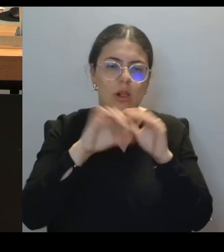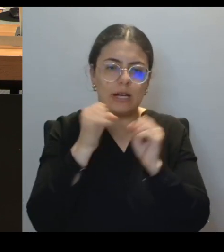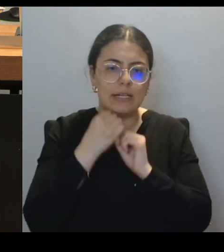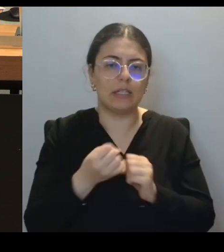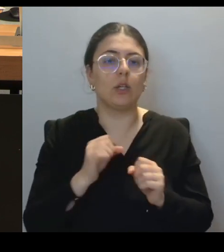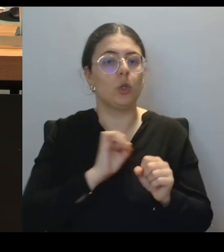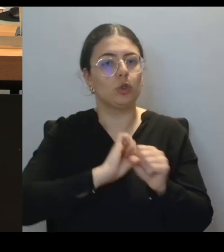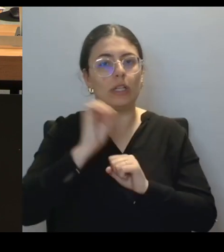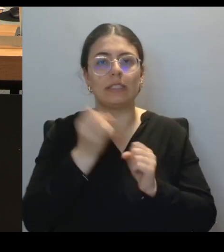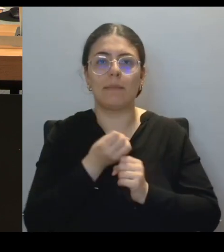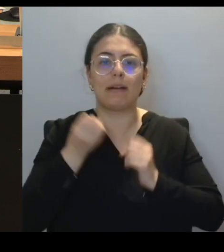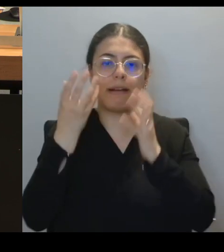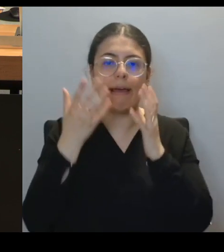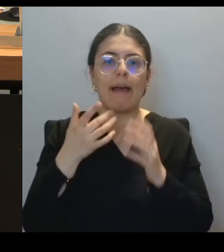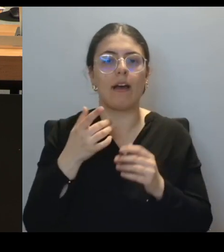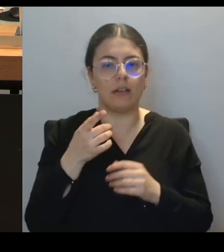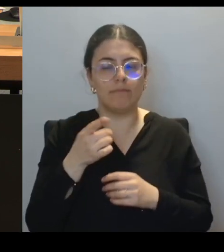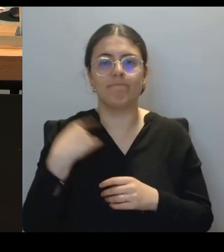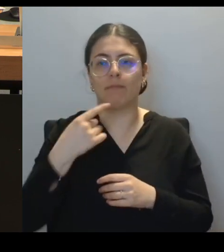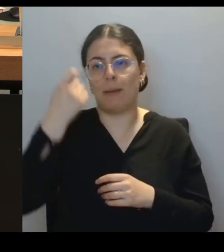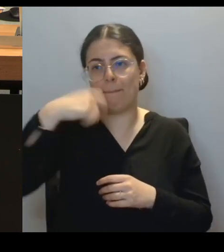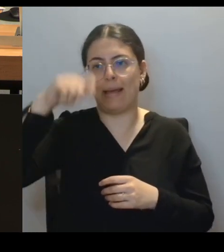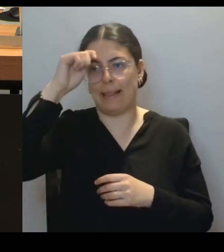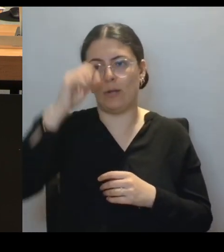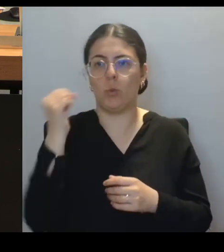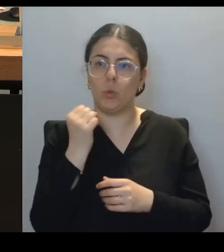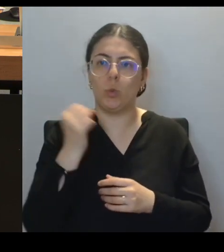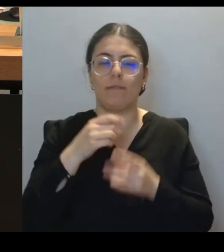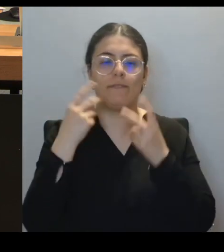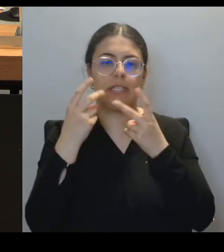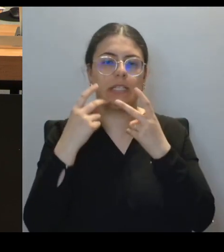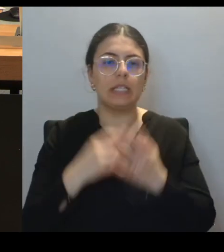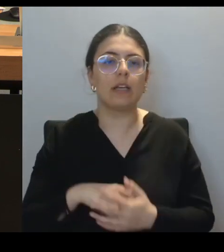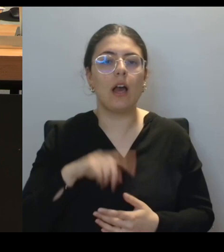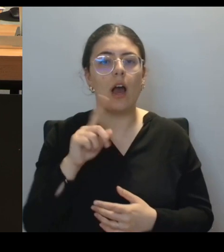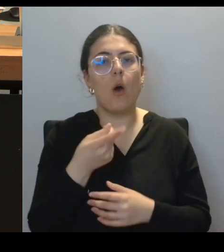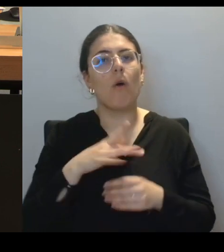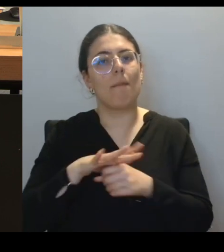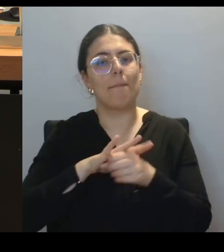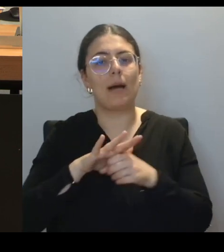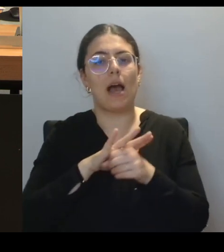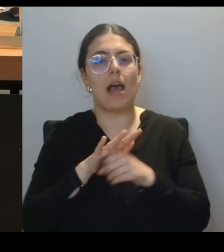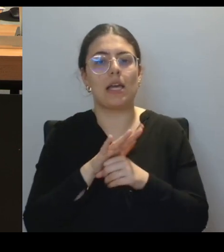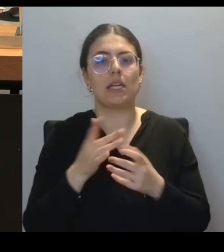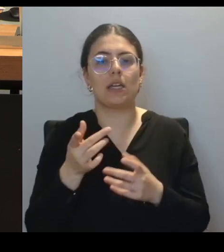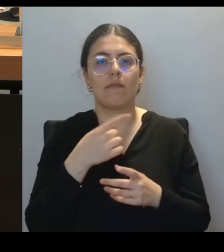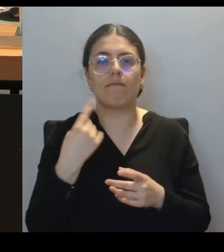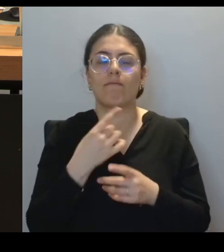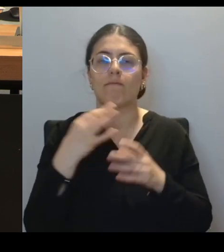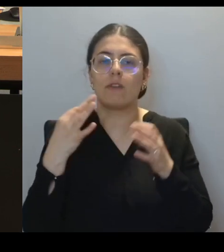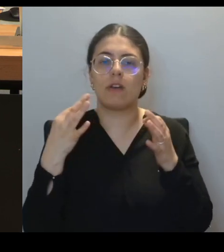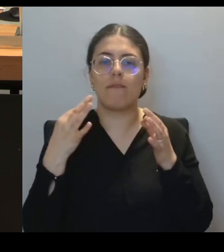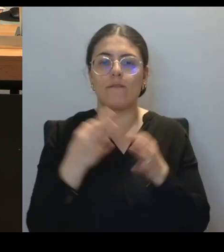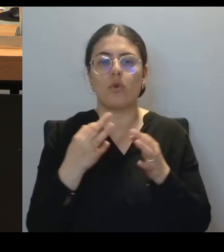Und es ist eine Branche, die ganz wesentlich zum Beschäftigungswachstum und zum Wirtschaftswachstum in dieser